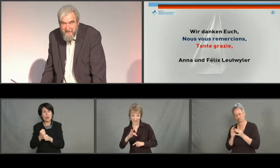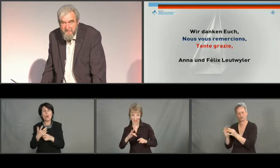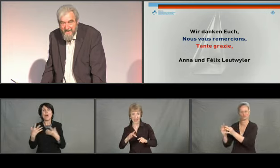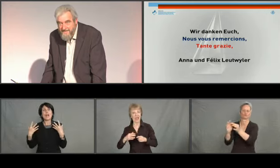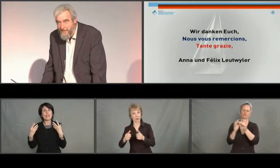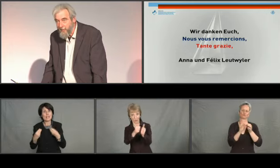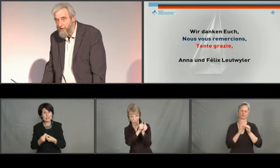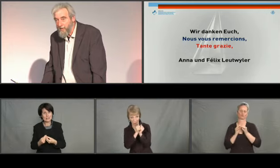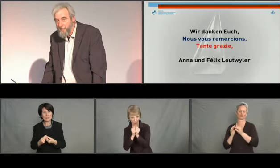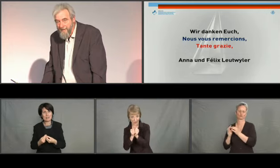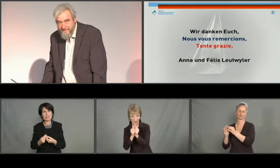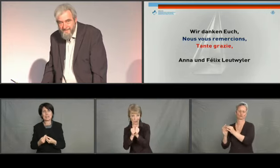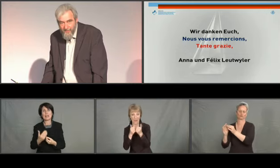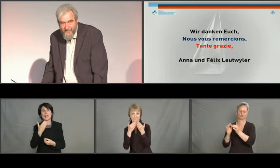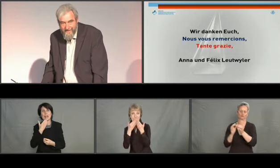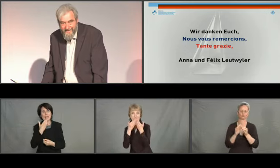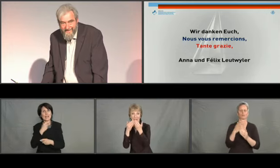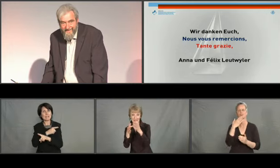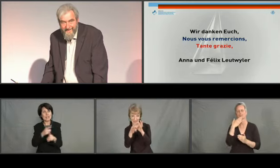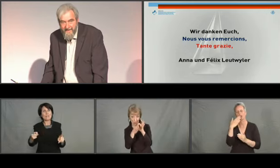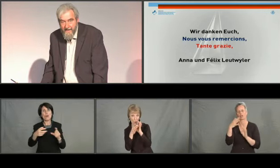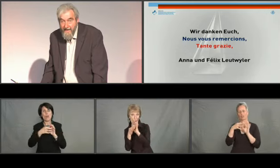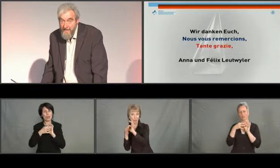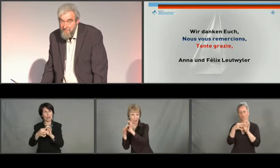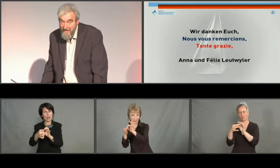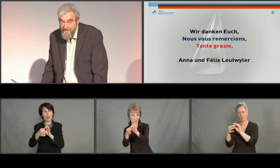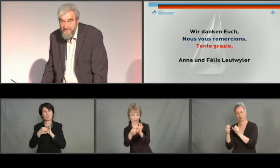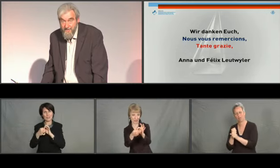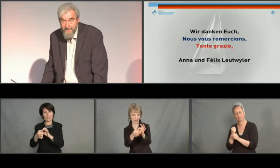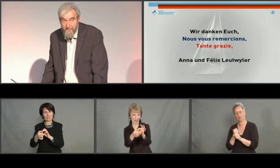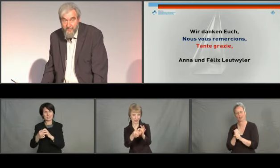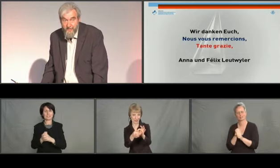merci de votre cooperation et merci de votre